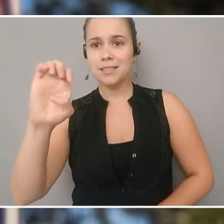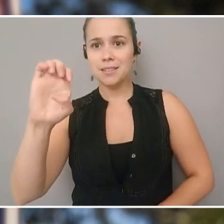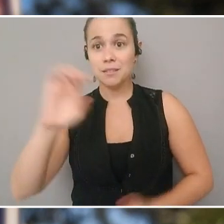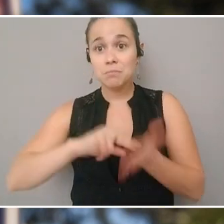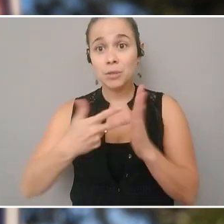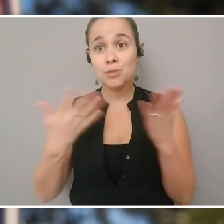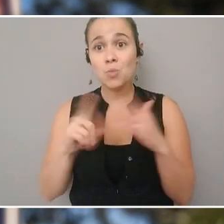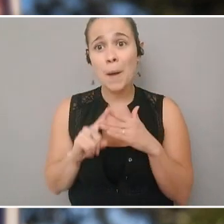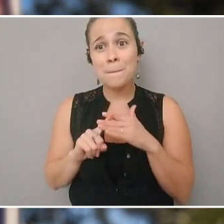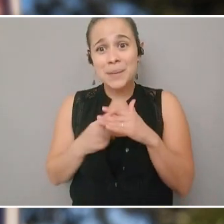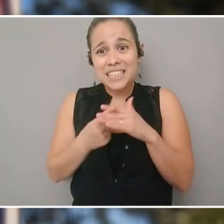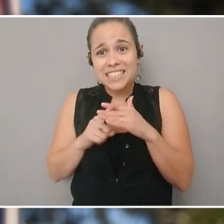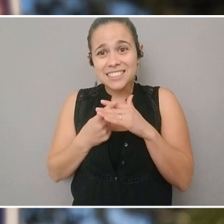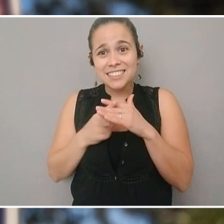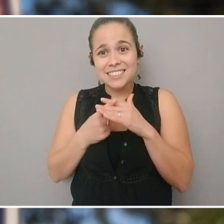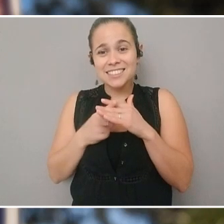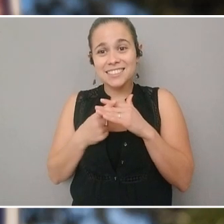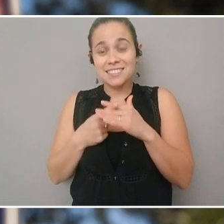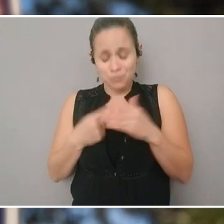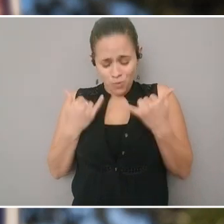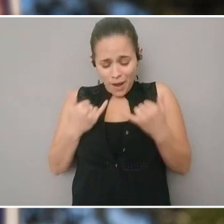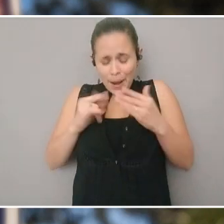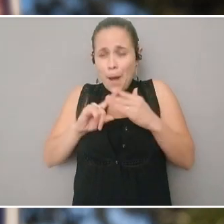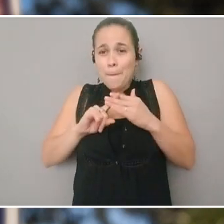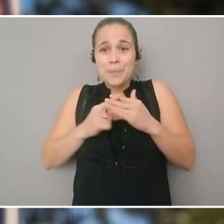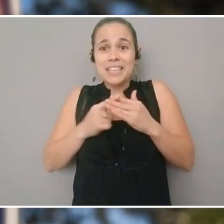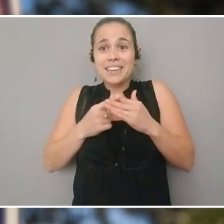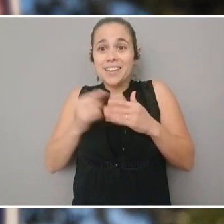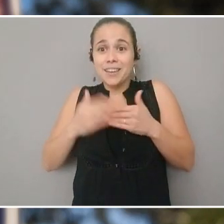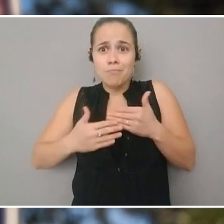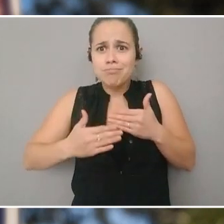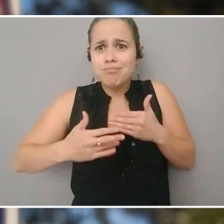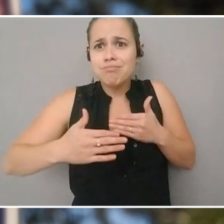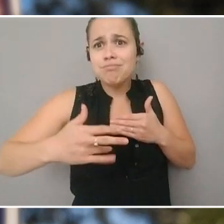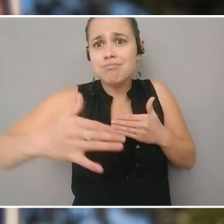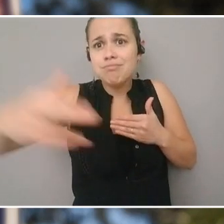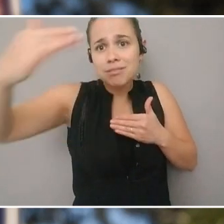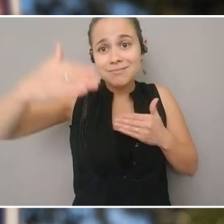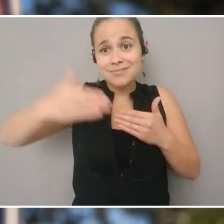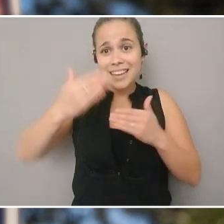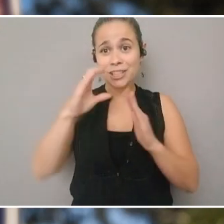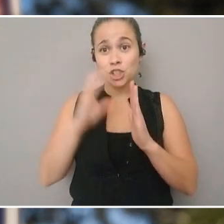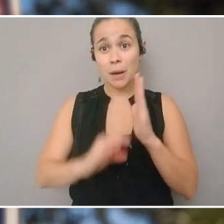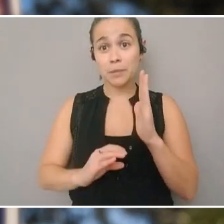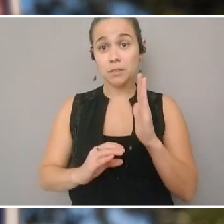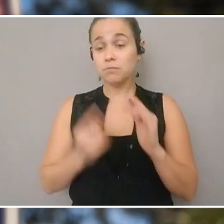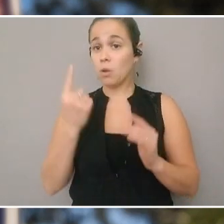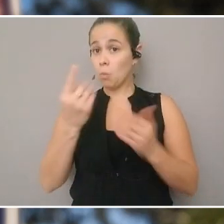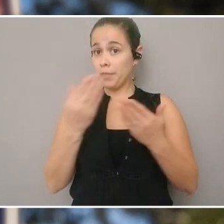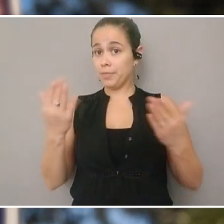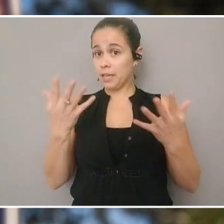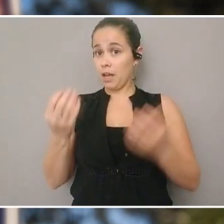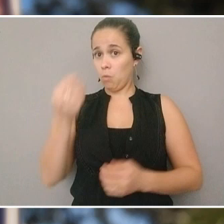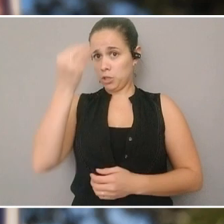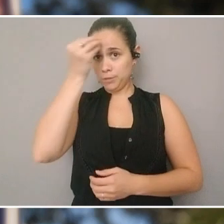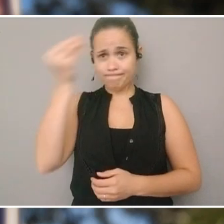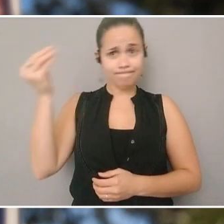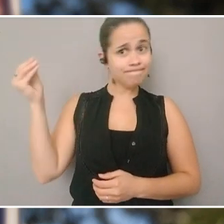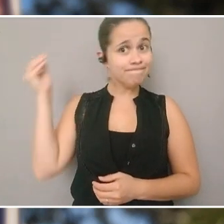comienzo. Esto es solo el comienzo de nuestro próximo capítulo y una cosa que quiero que